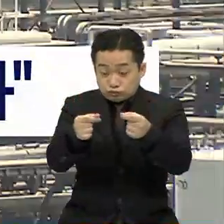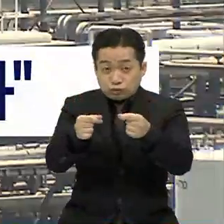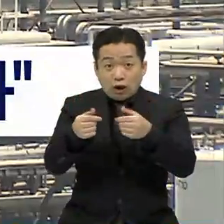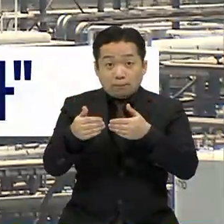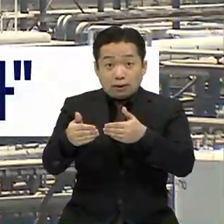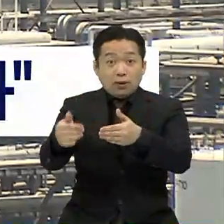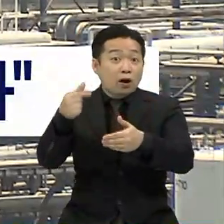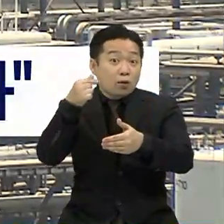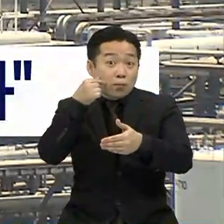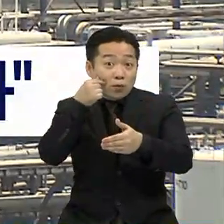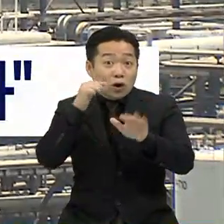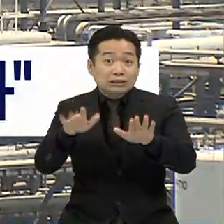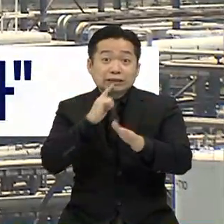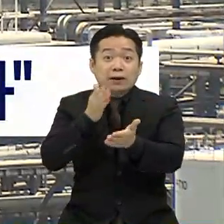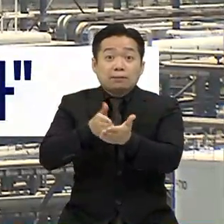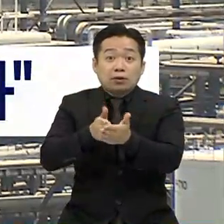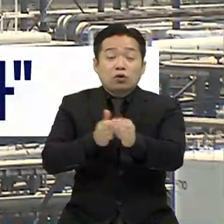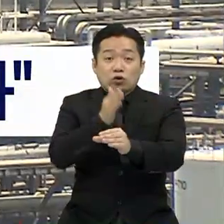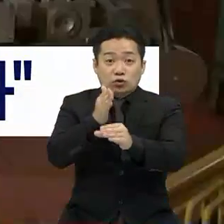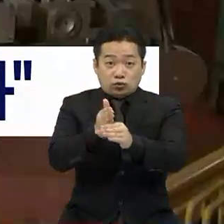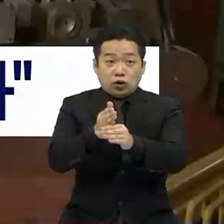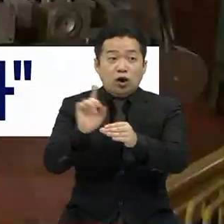현재 논의 중인 탄소국경세 장벽에 막혀